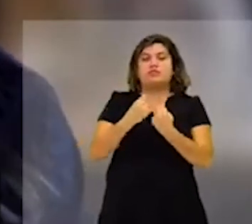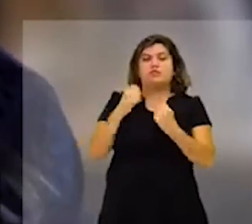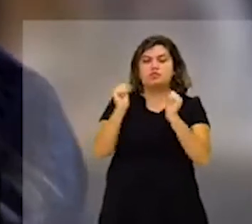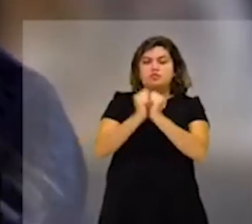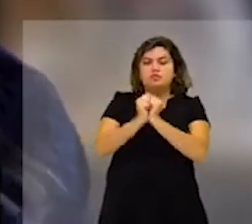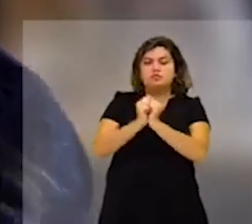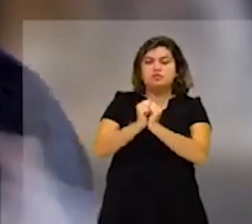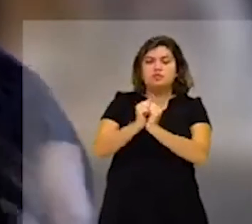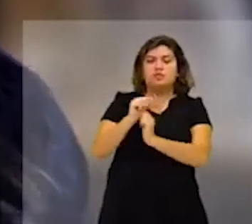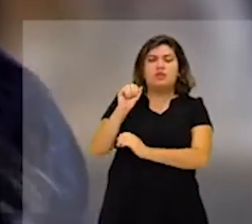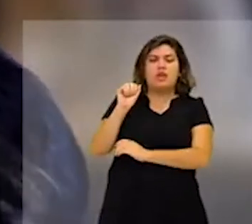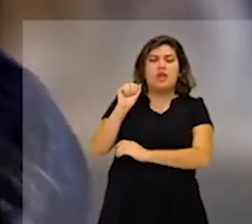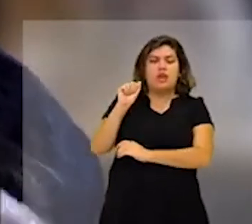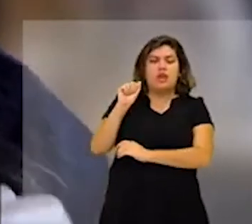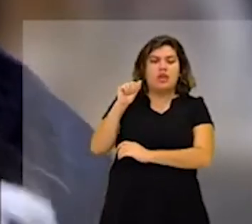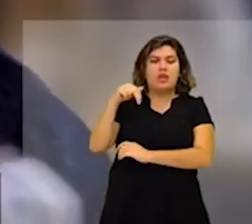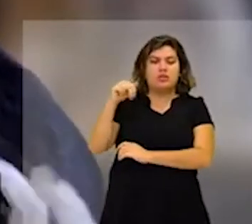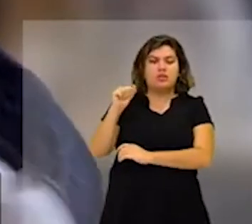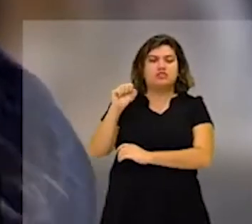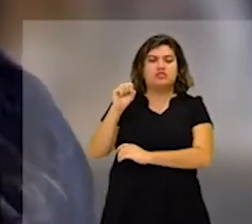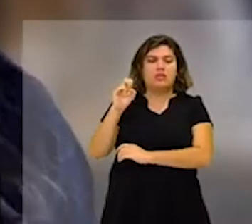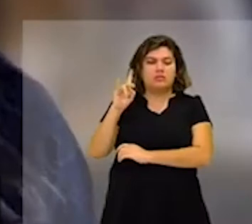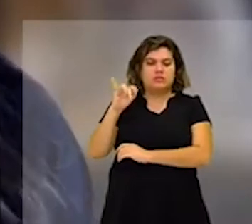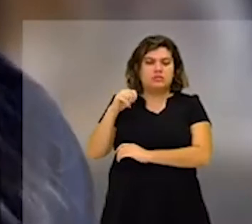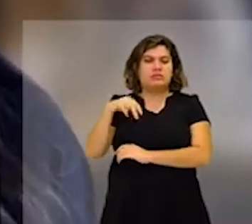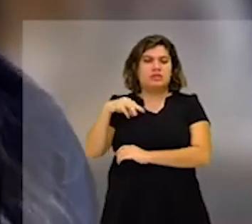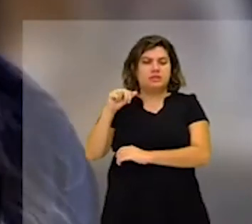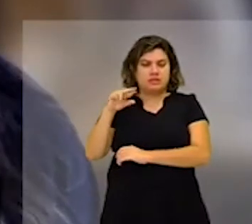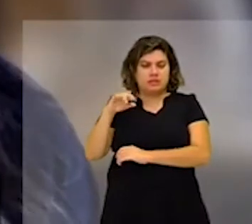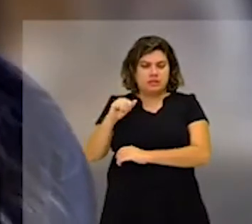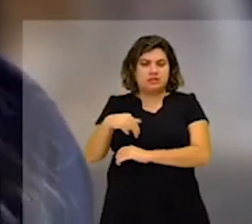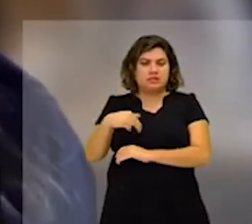e democracia vou trazer aqui para a gente só pra gente situar um pouquinho pode ser